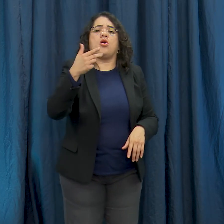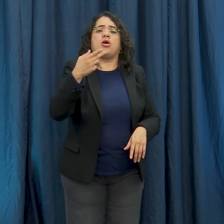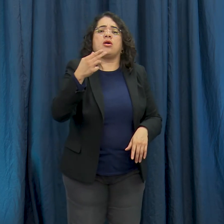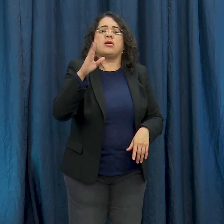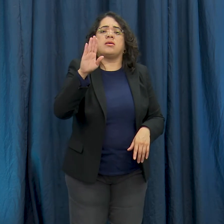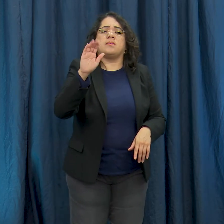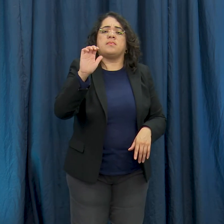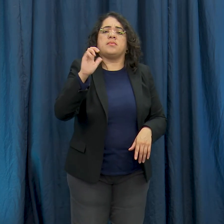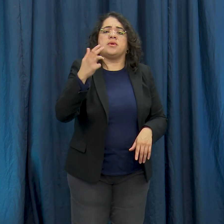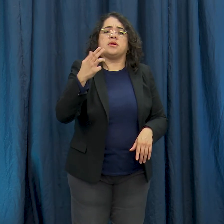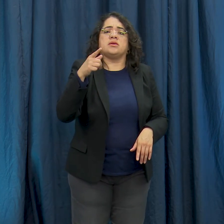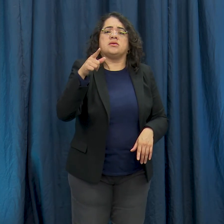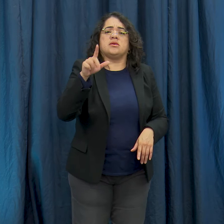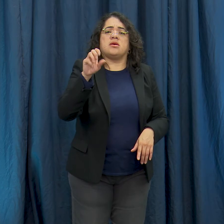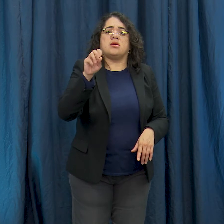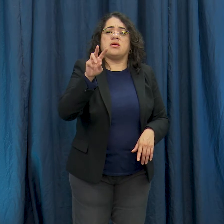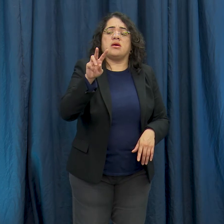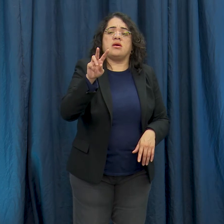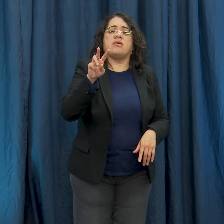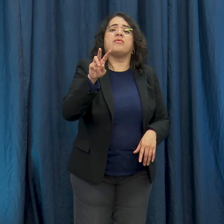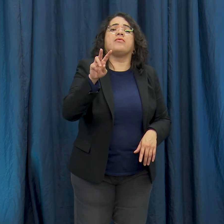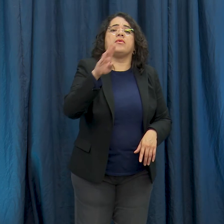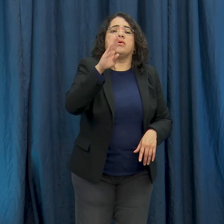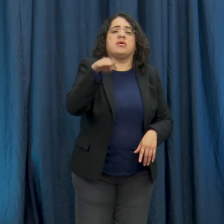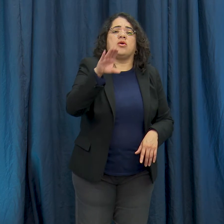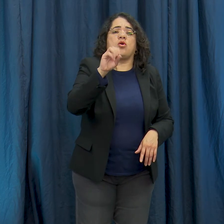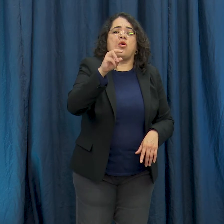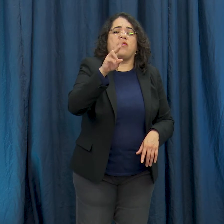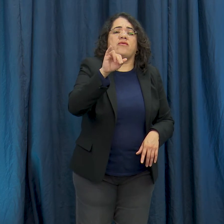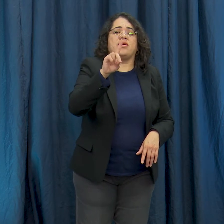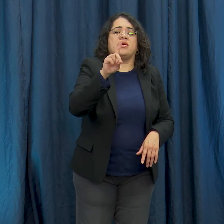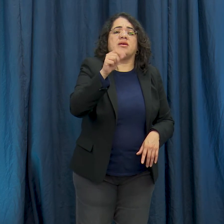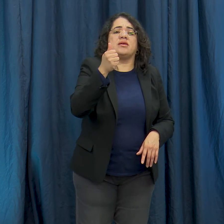Covidien maybe oh yeah me al Cinco seis dos Cinco siete cero